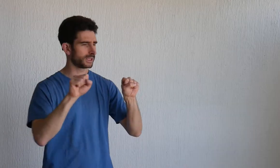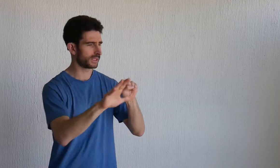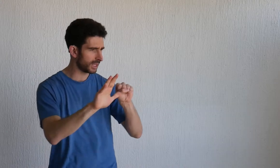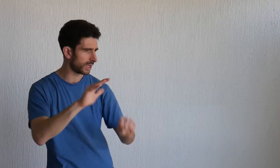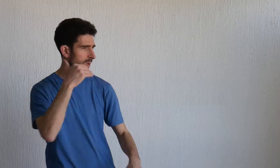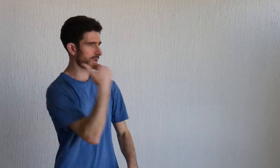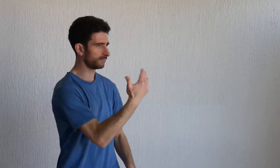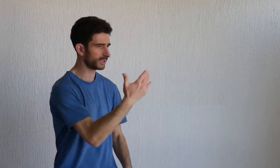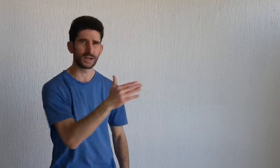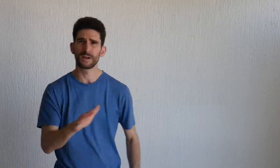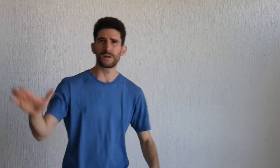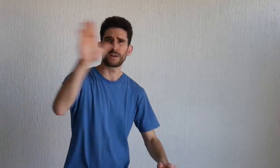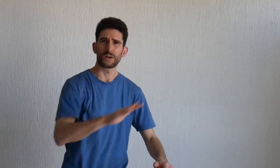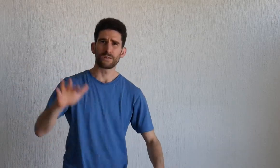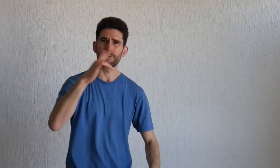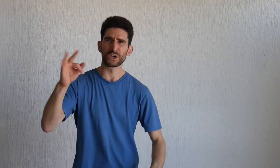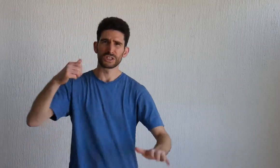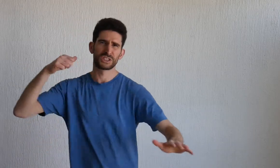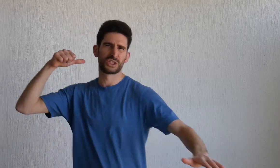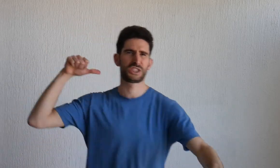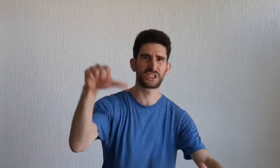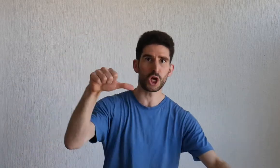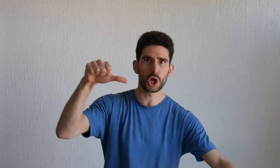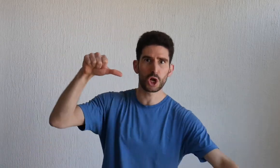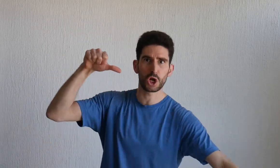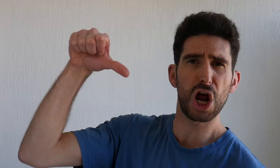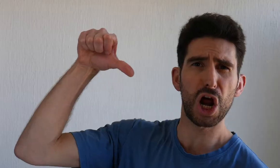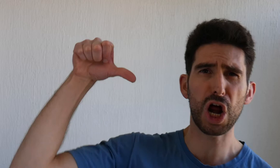Un média comme ça en France, c'est le seul !